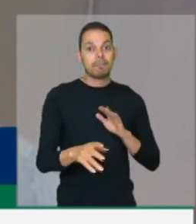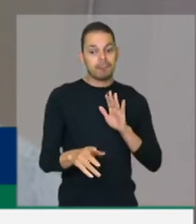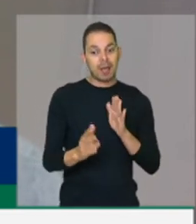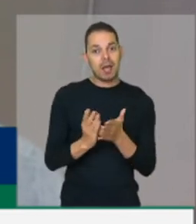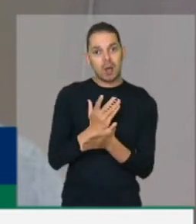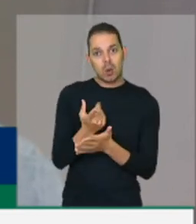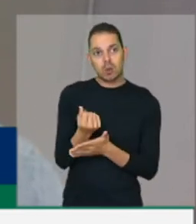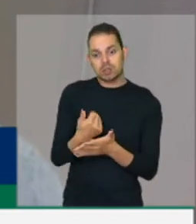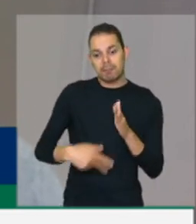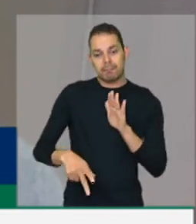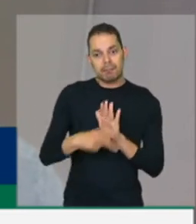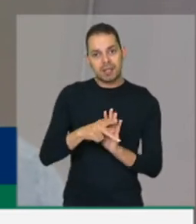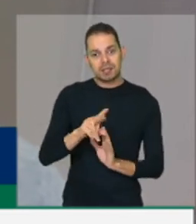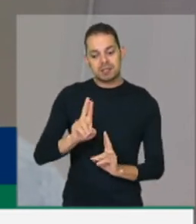QUE É DO SUS, PORQUE MUITOS QUEREM APROVAR A REFORMA